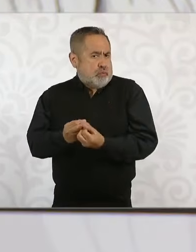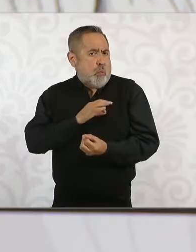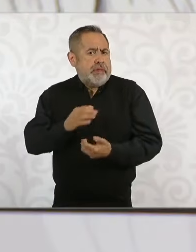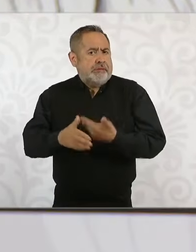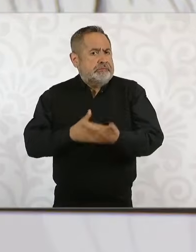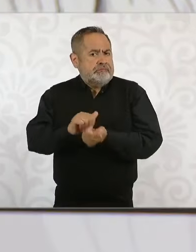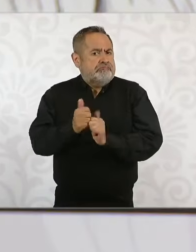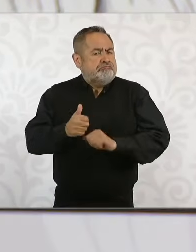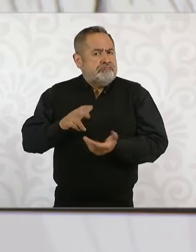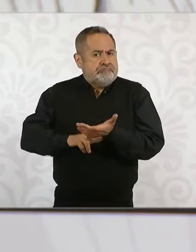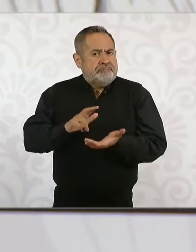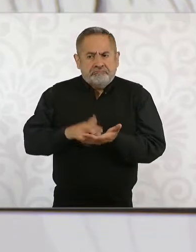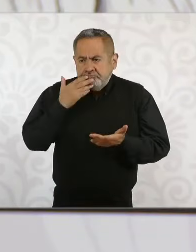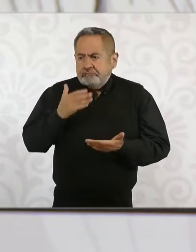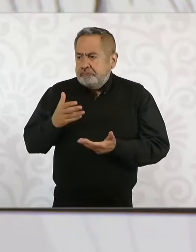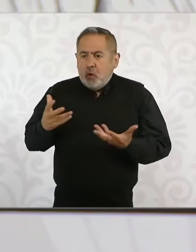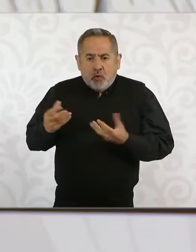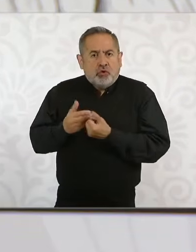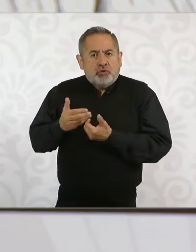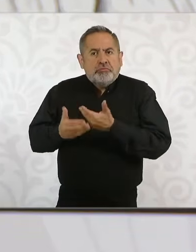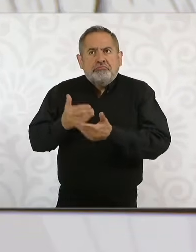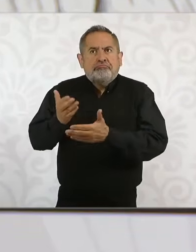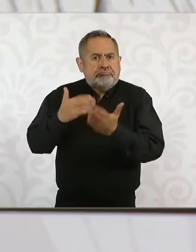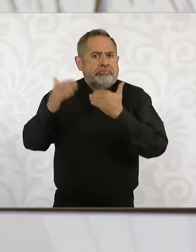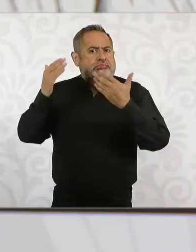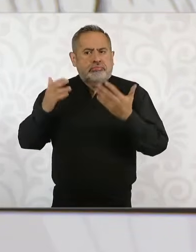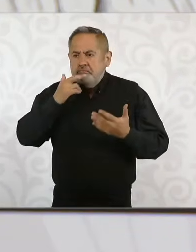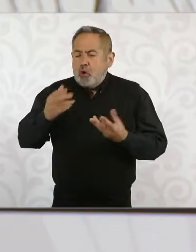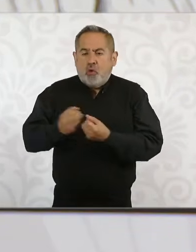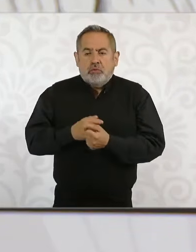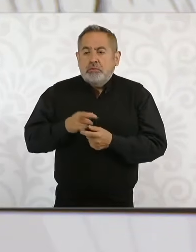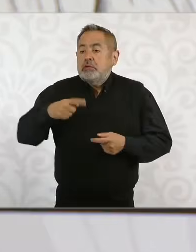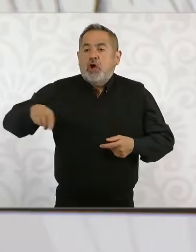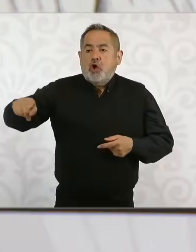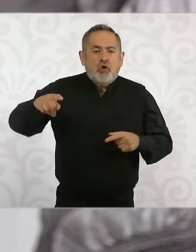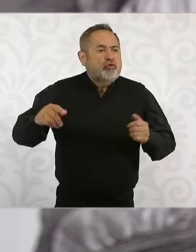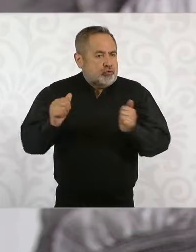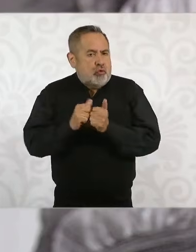una prosperidad compartida, facilitar el acceso equitativo a la innovación y contribuir a la